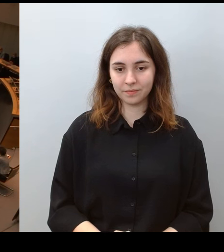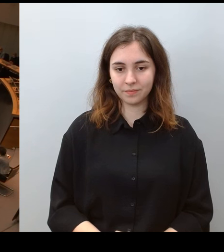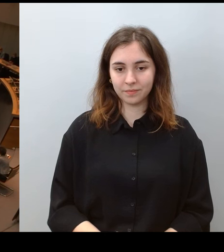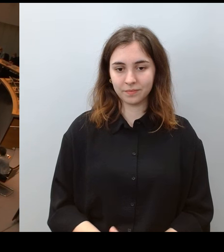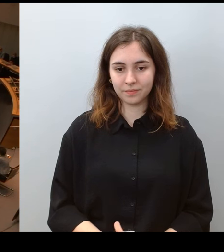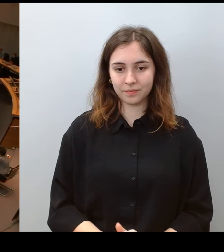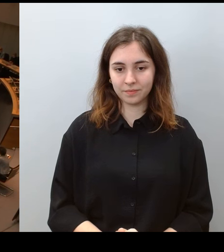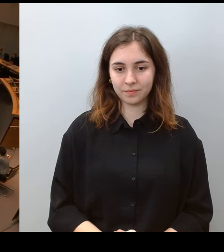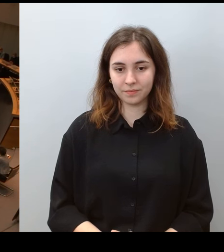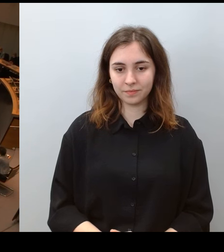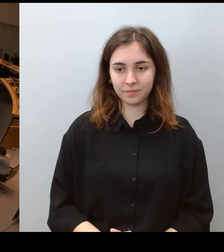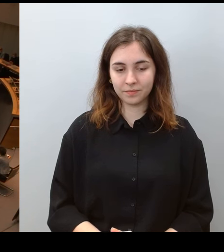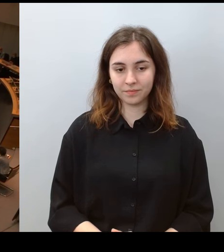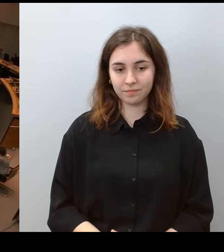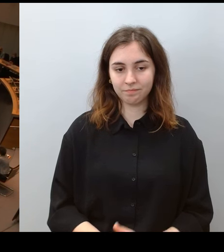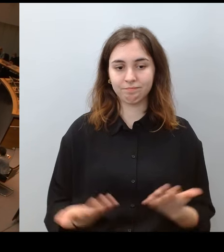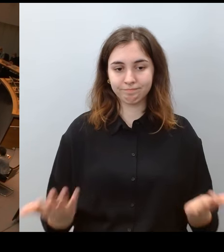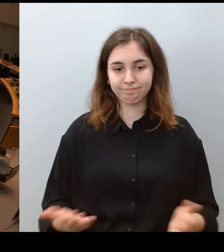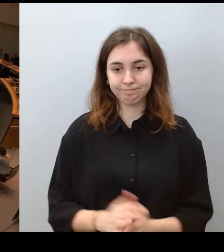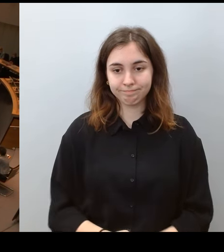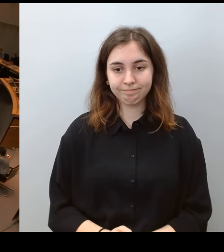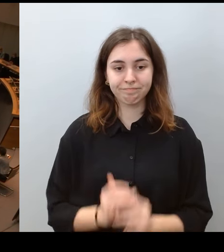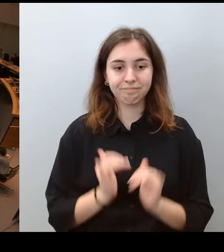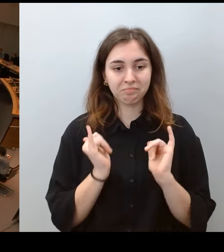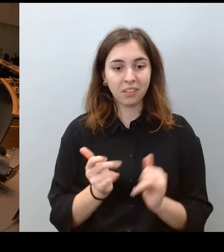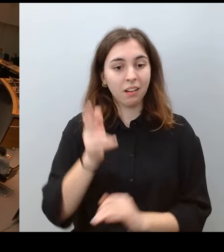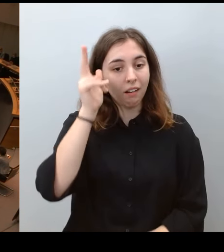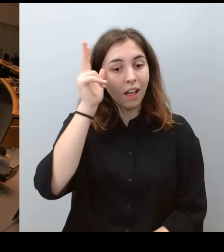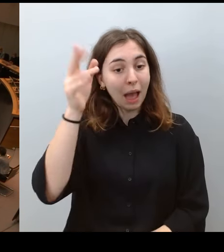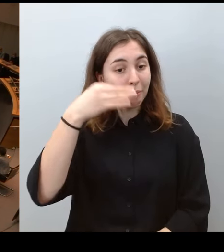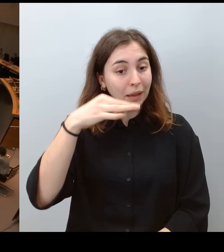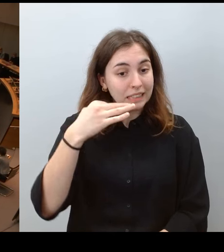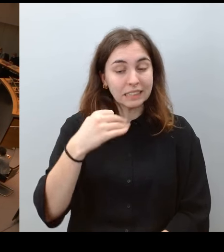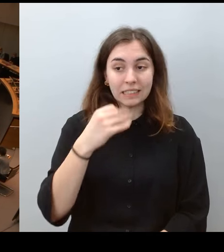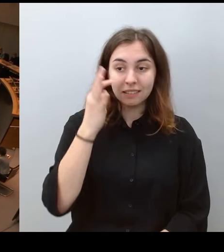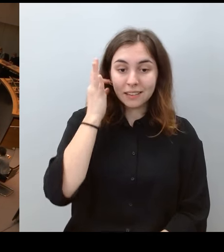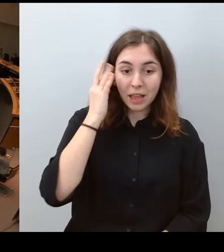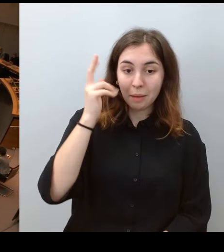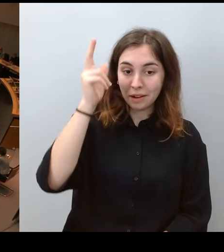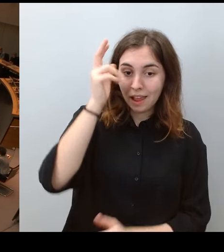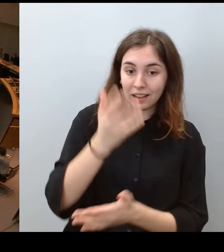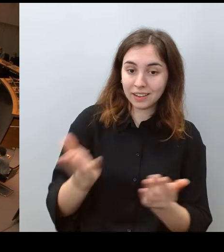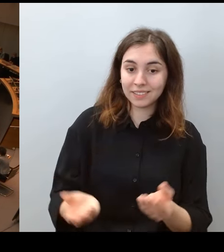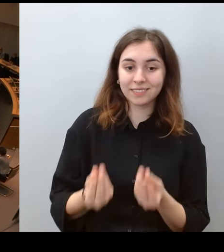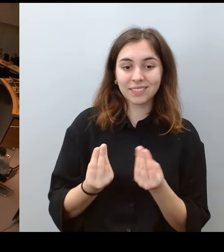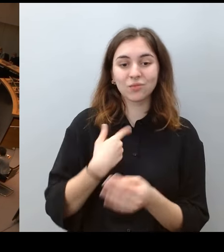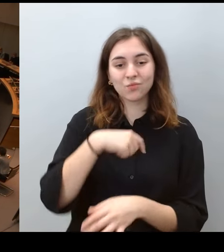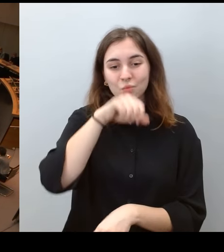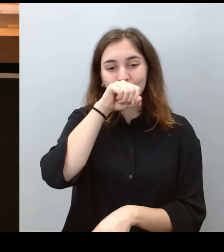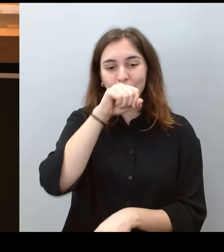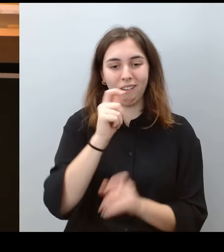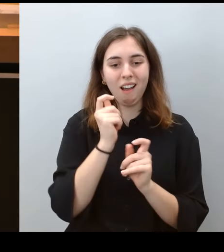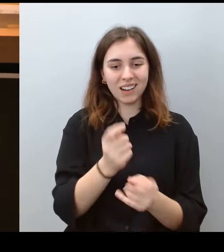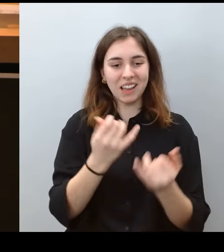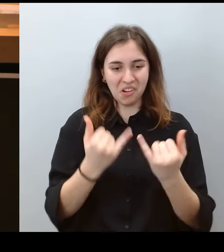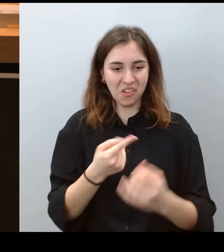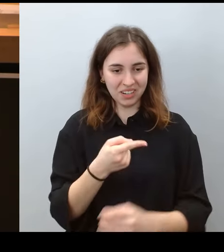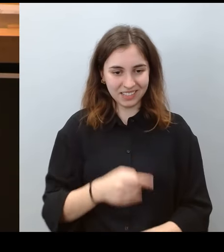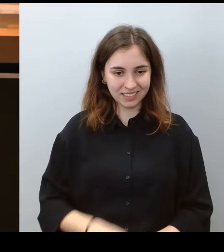(Rednerwechsel) Herr Präsident! Meine Damen und Herren Das ist eigentlich mein Lieblingsantrag heute. Der hier zur Debatte stehende Antrag ist ein weiteres